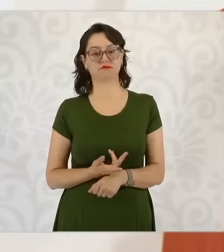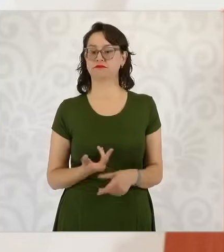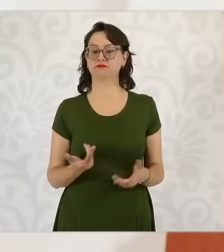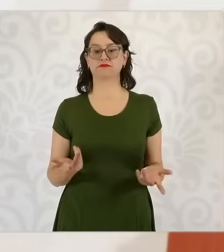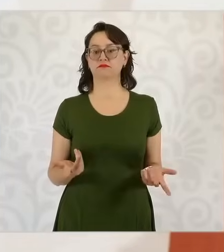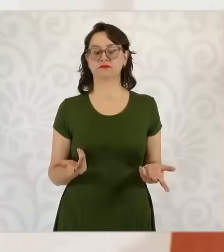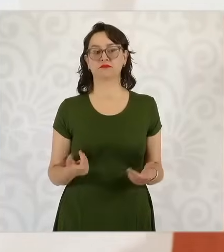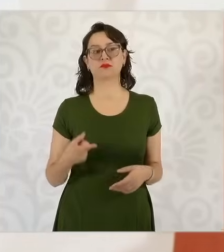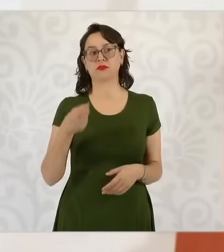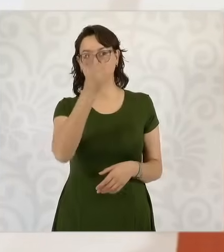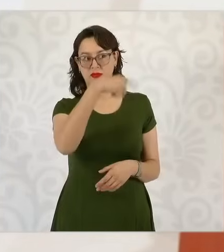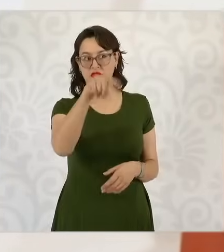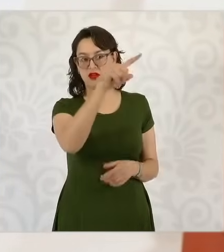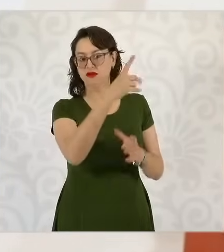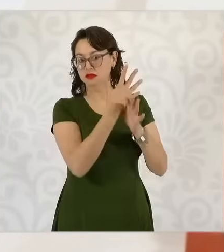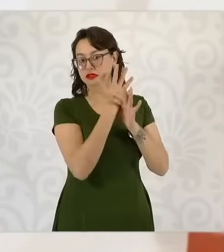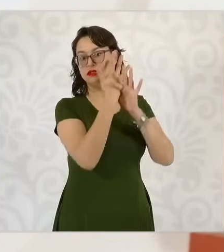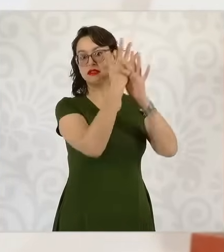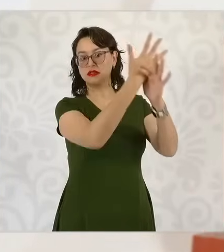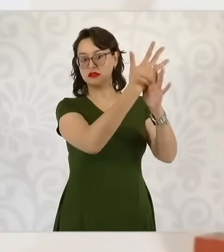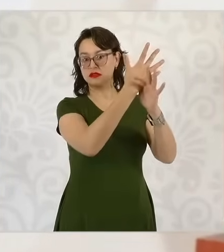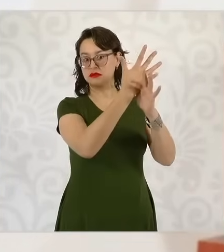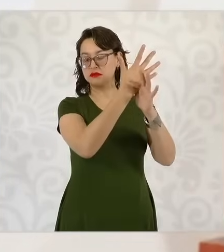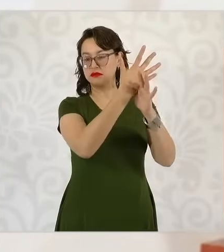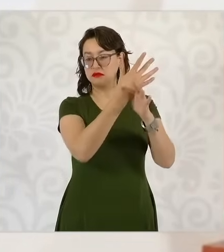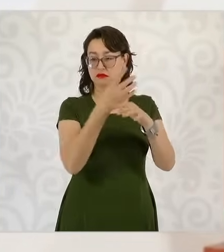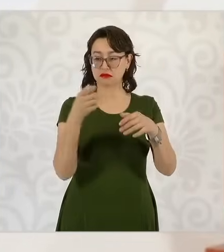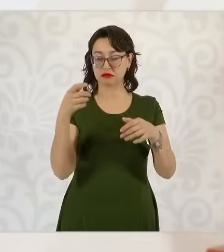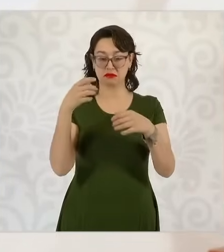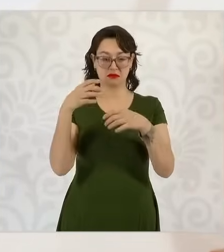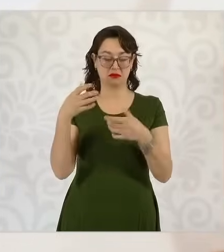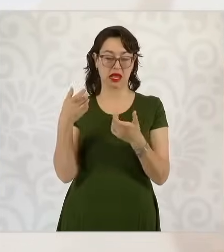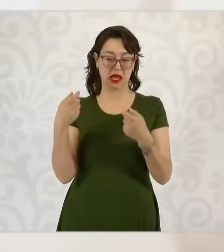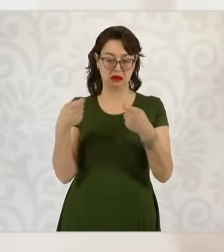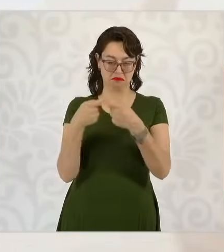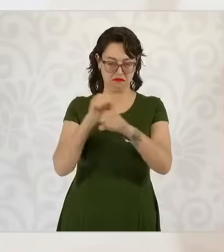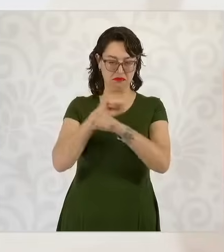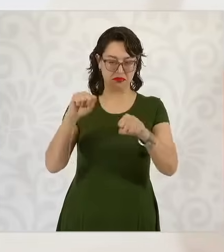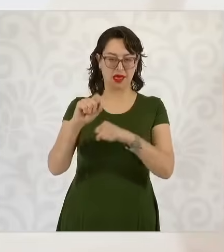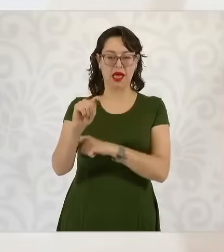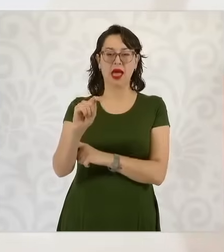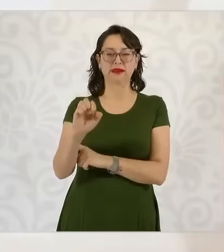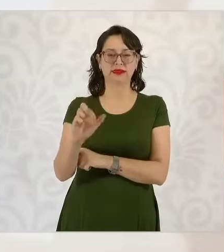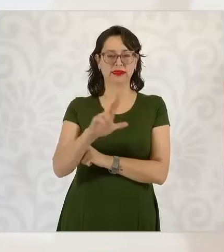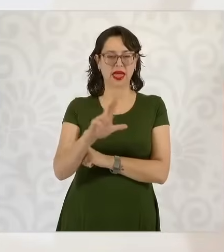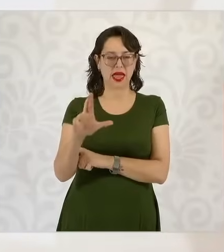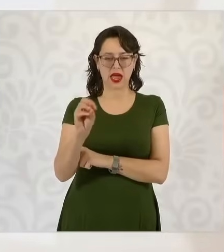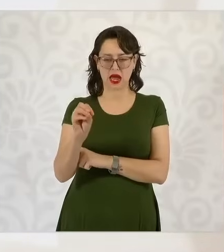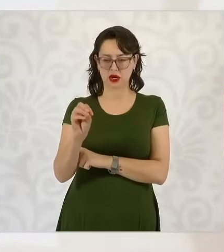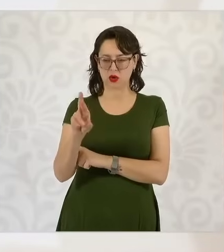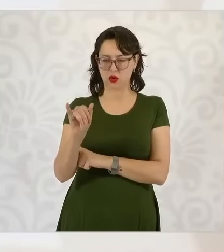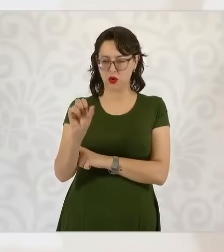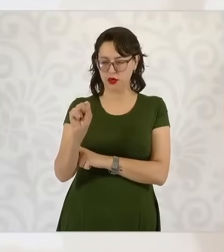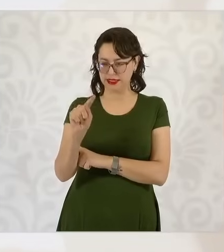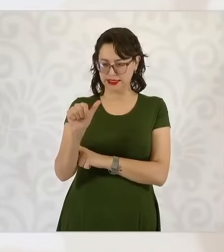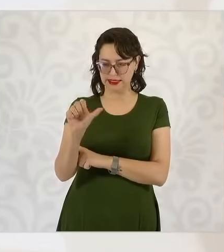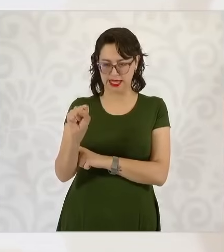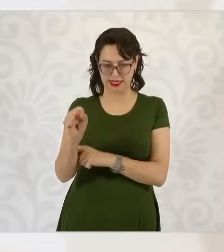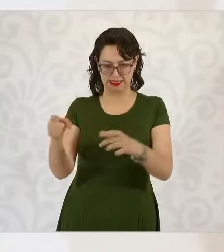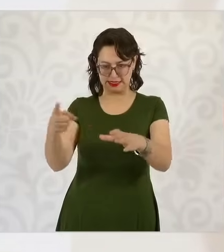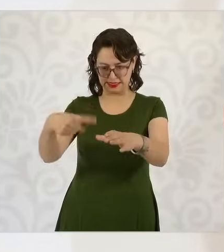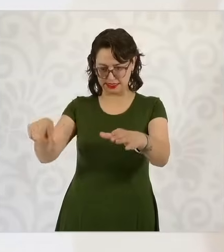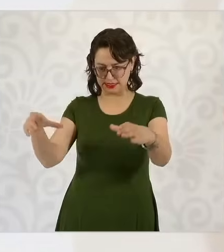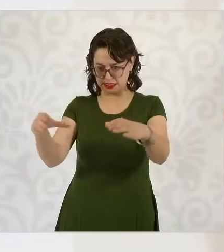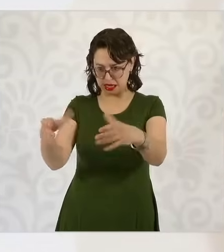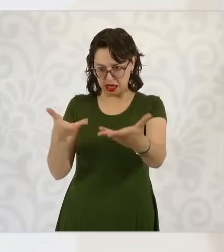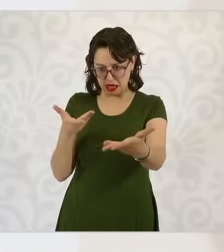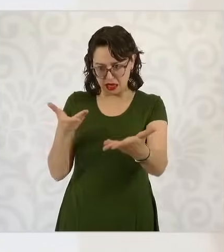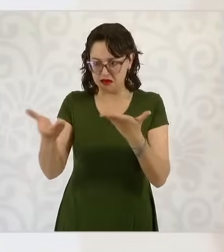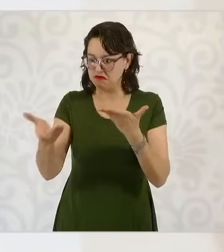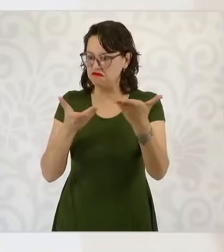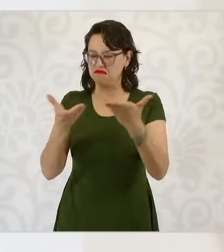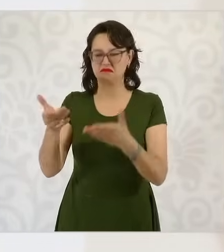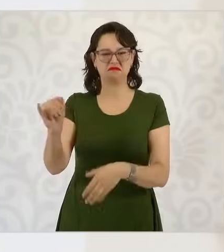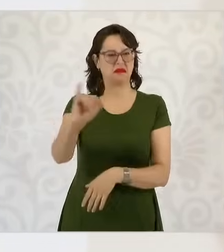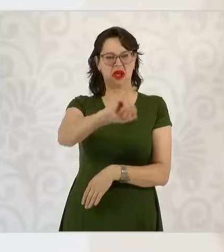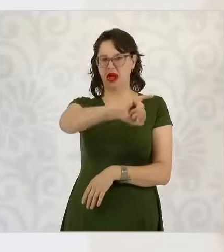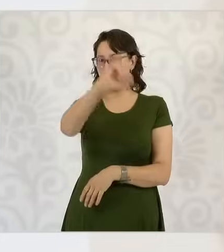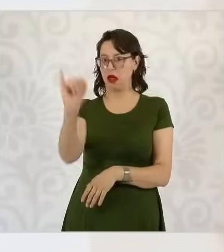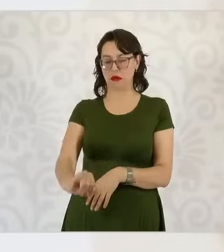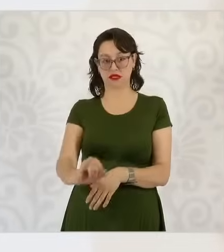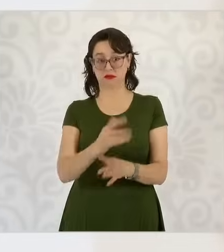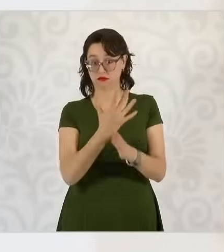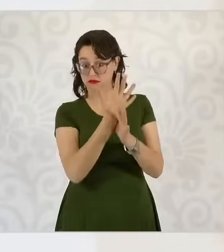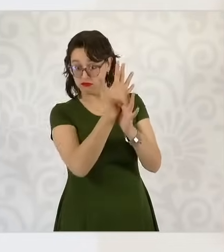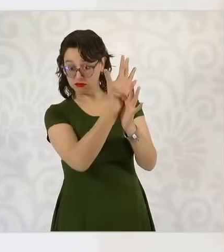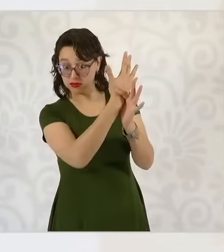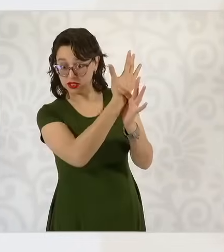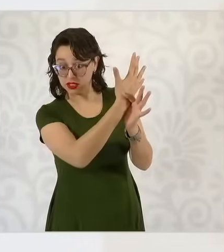negociar con terroristas ellos en una decisión de ellos deciden